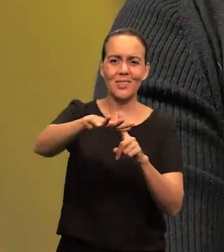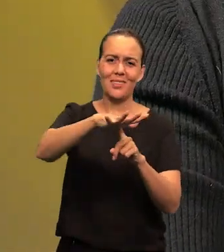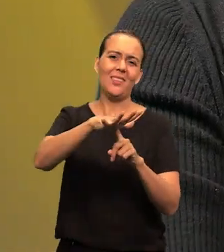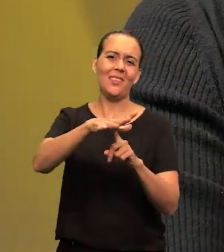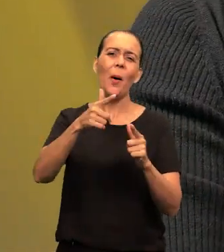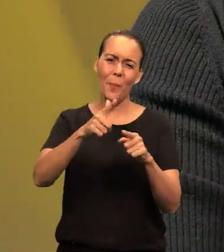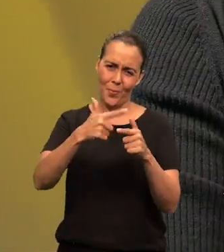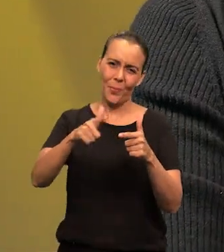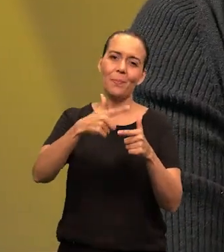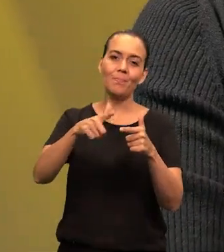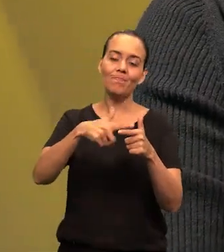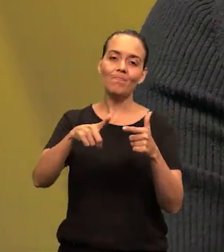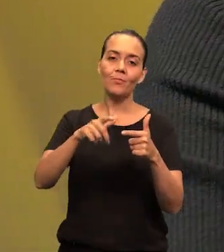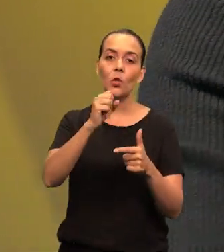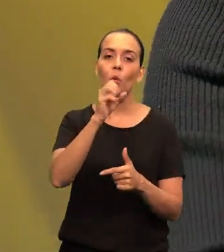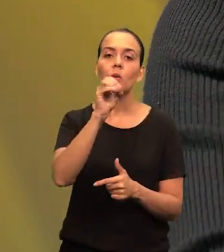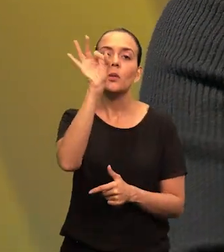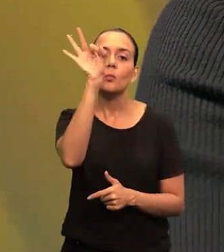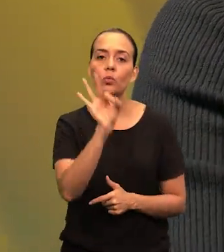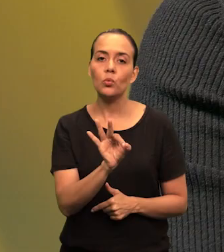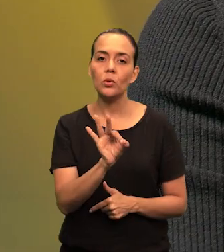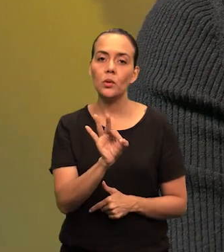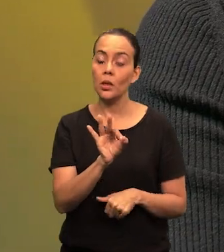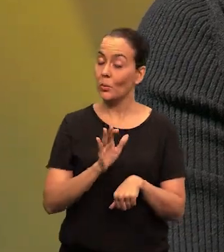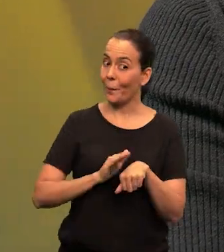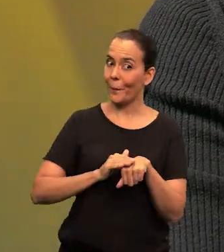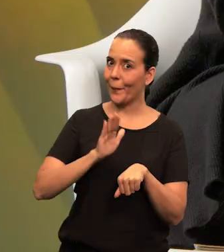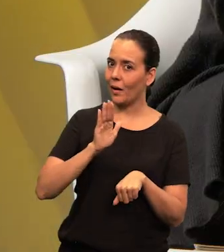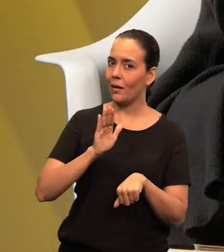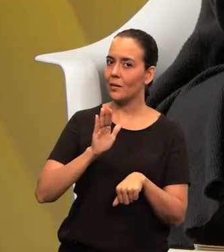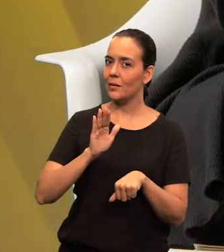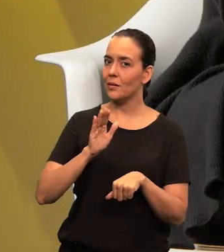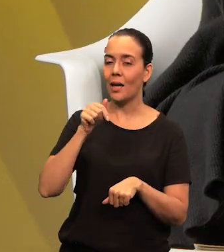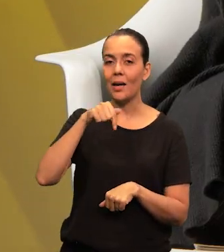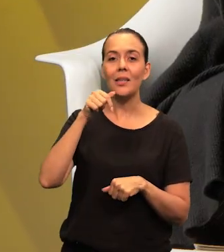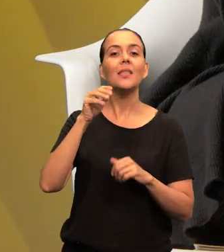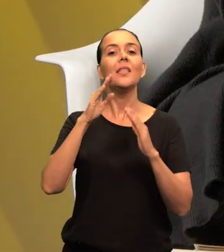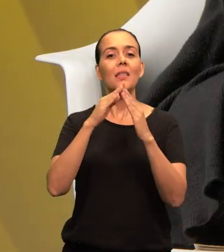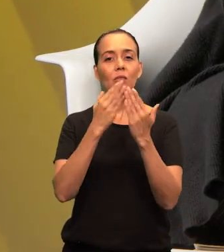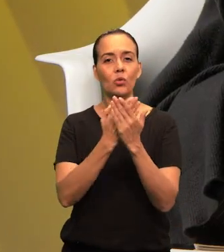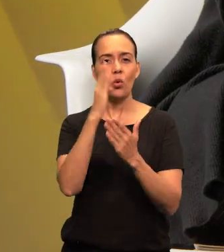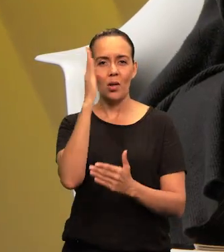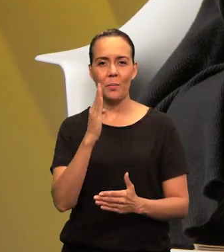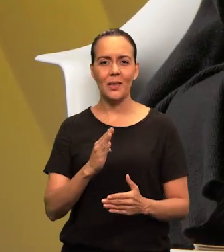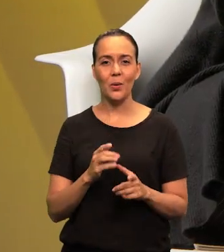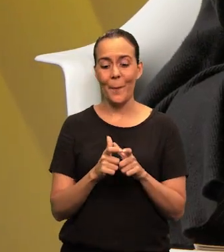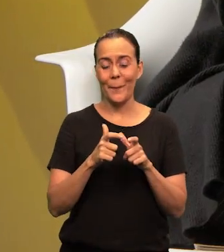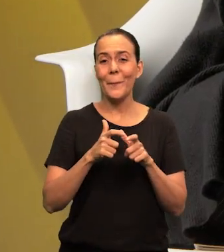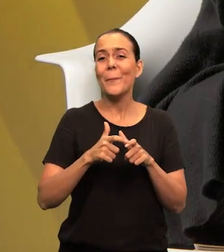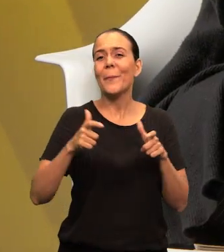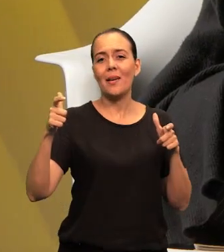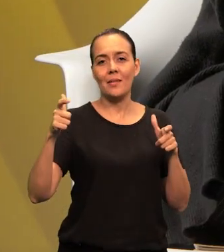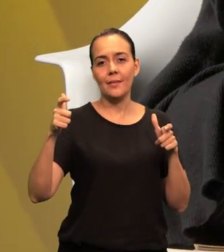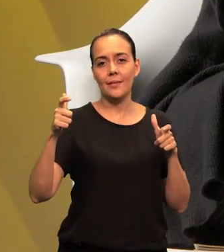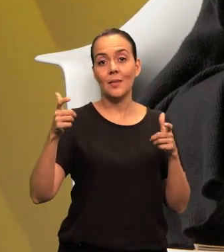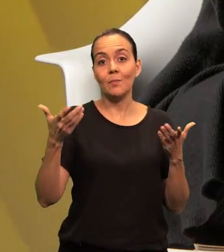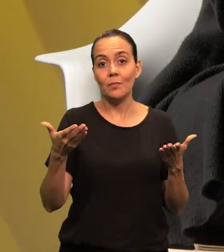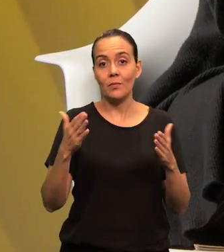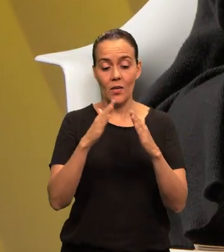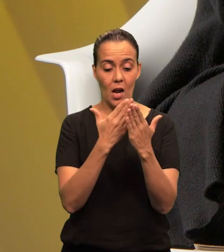Então, 80% ou mais do Brasil, de escolas, são públicas. Educação pública é o fundamento.